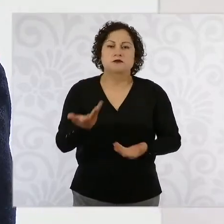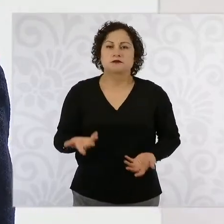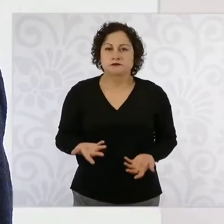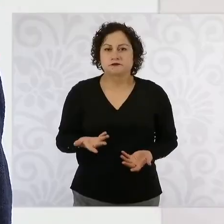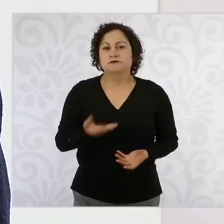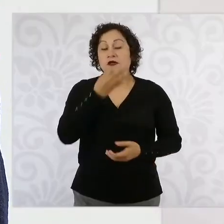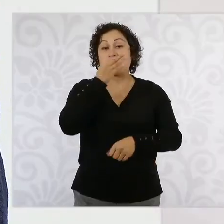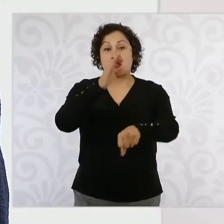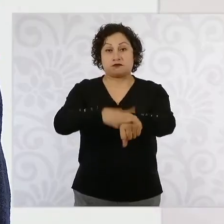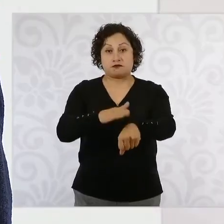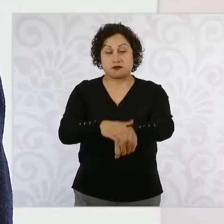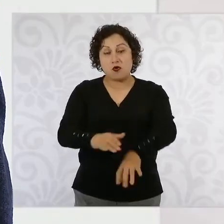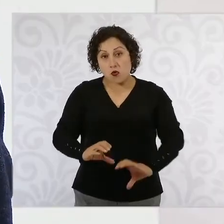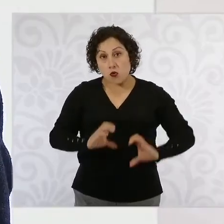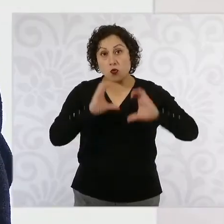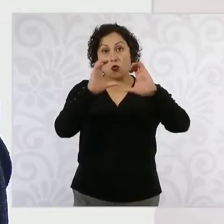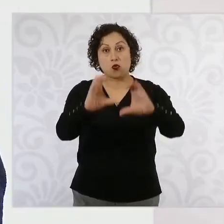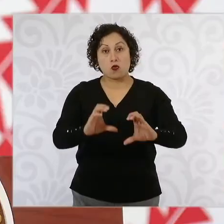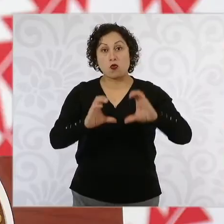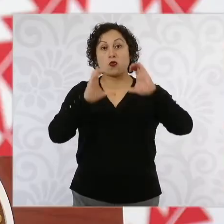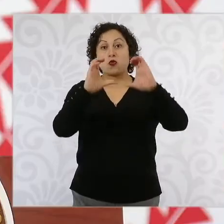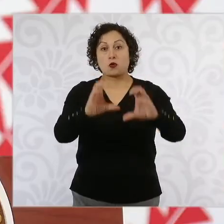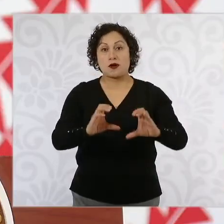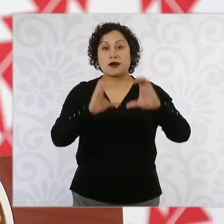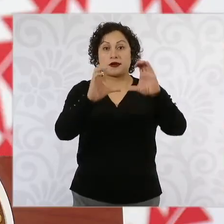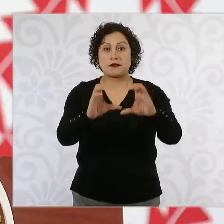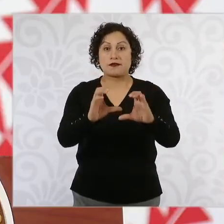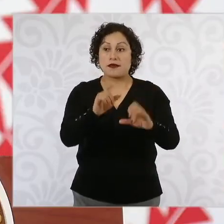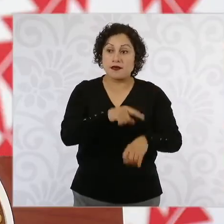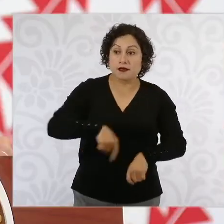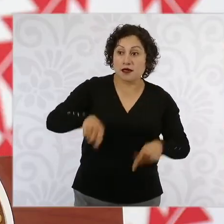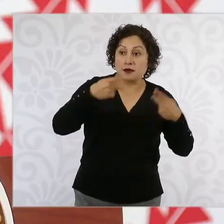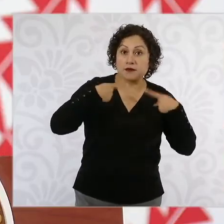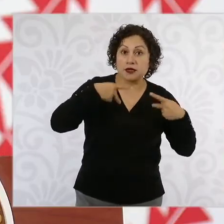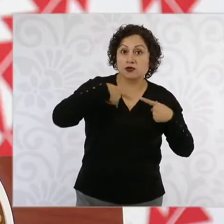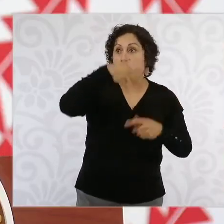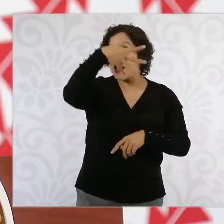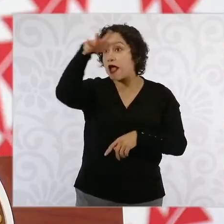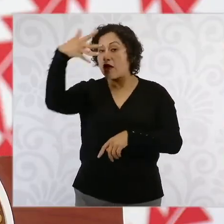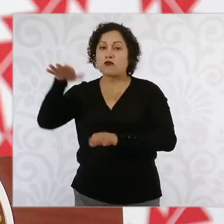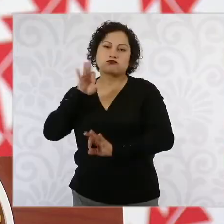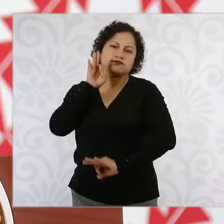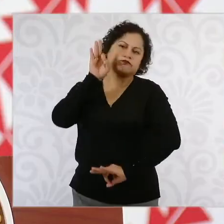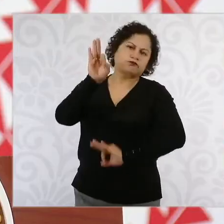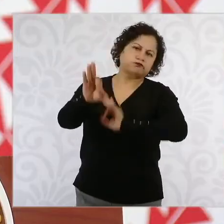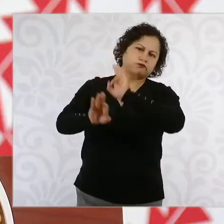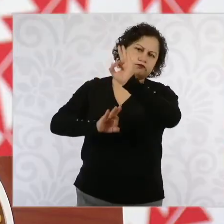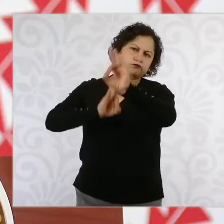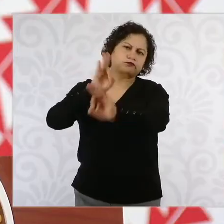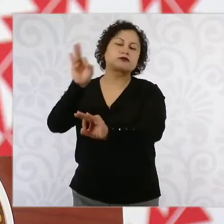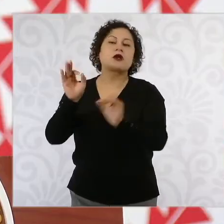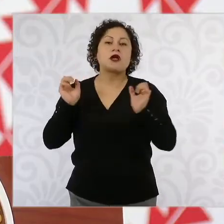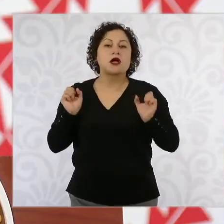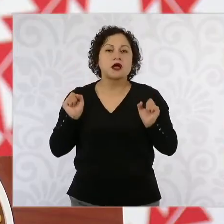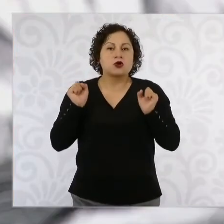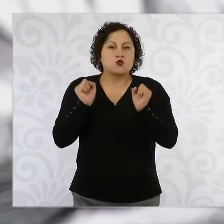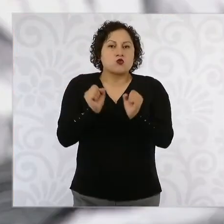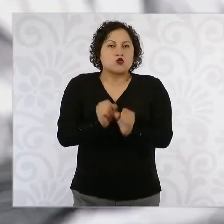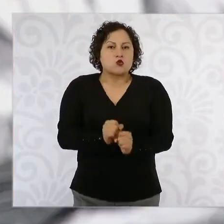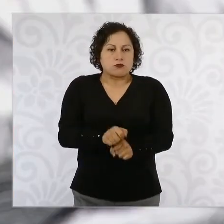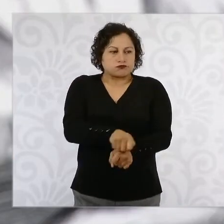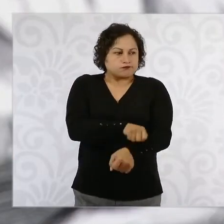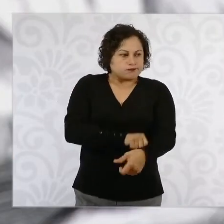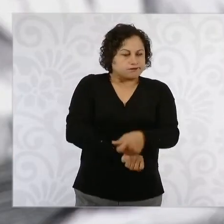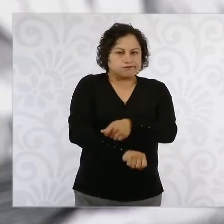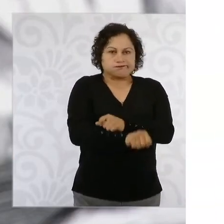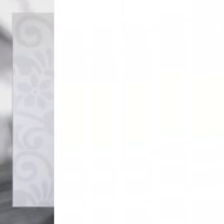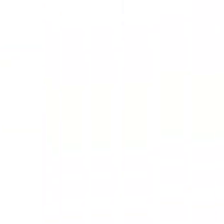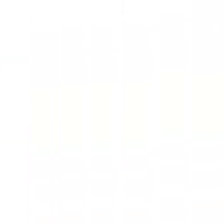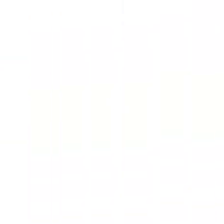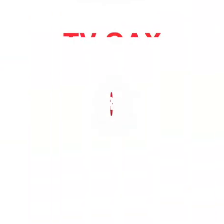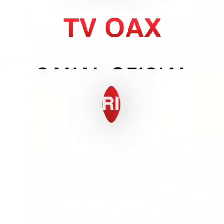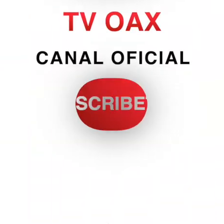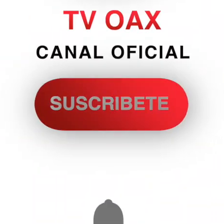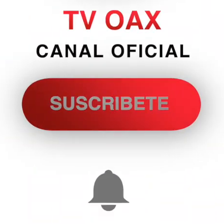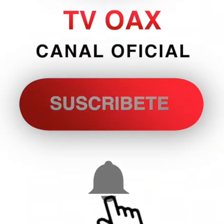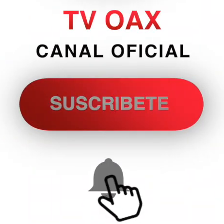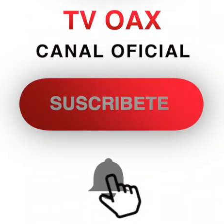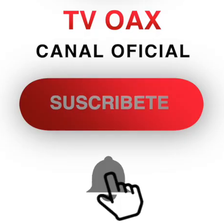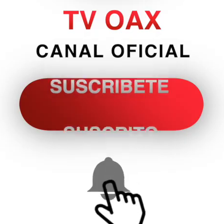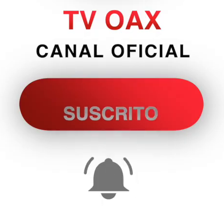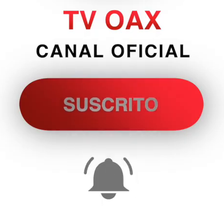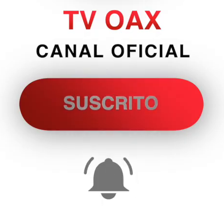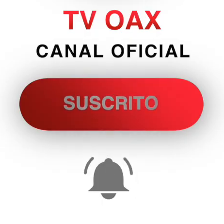se protejan que apapachen a los adultos mayores hay que cuidarse hay que abrigarse y mucho amor